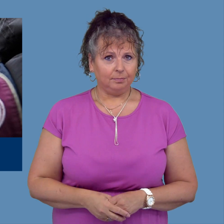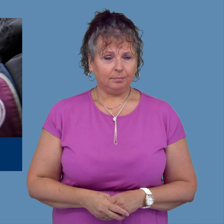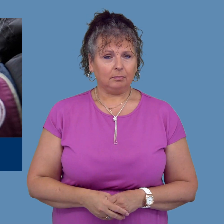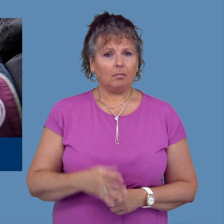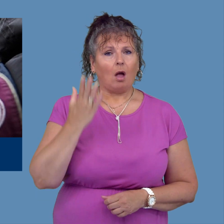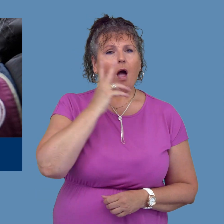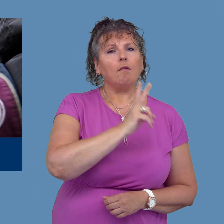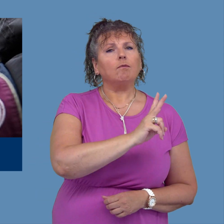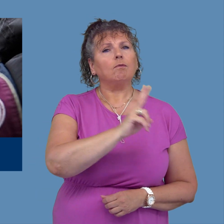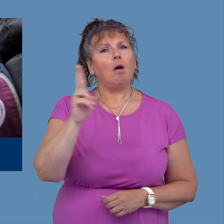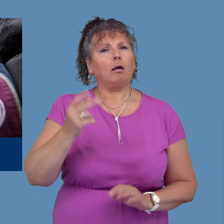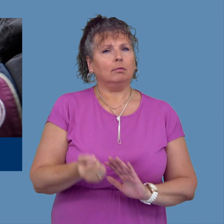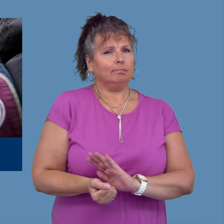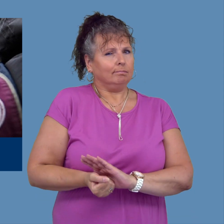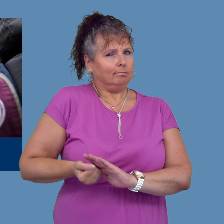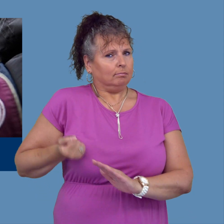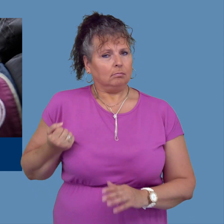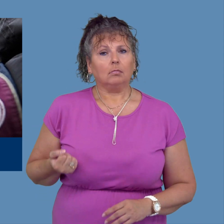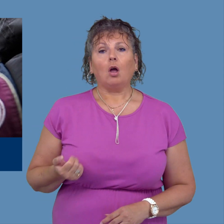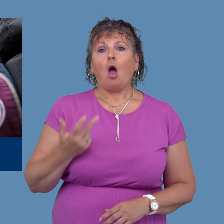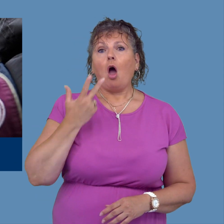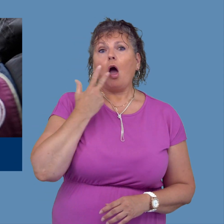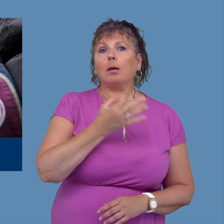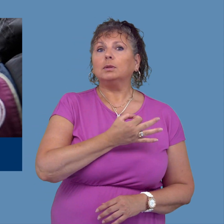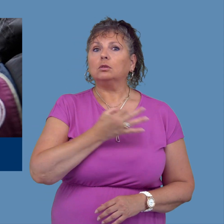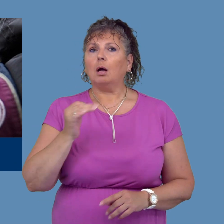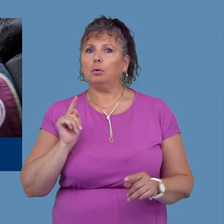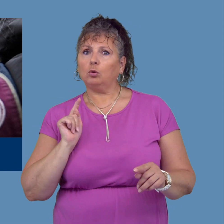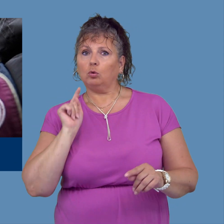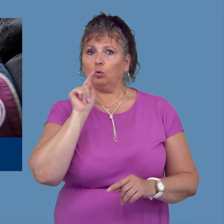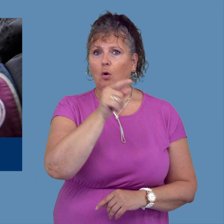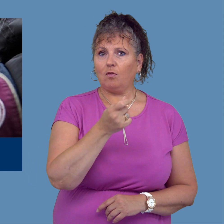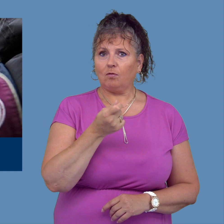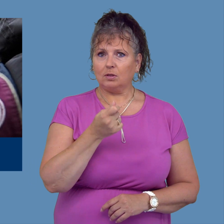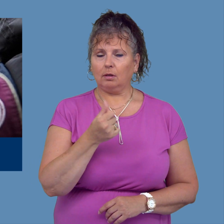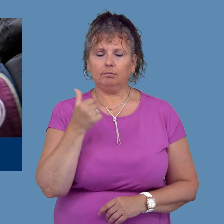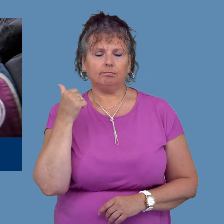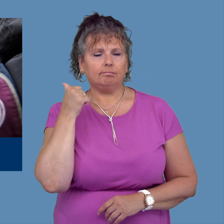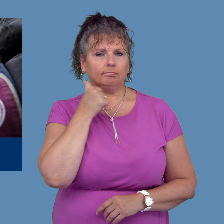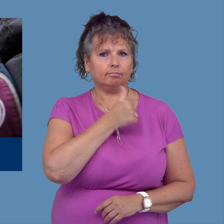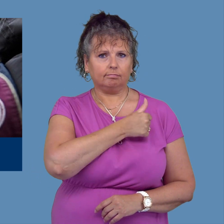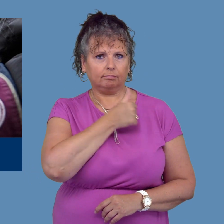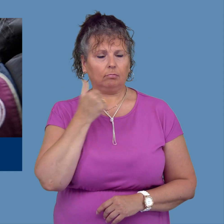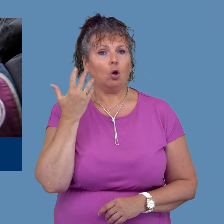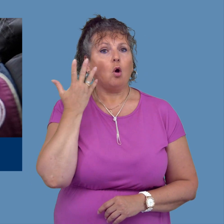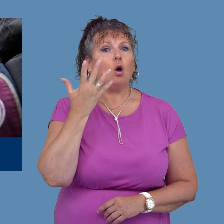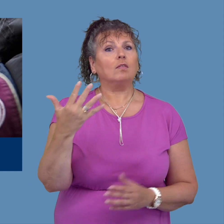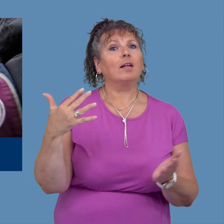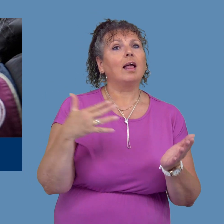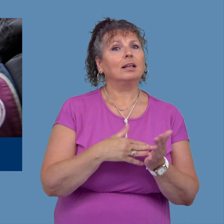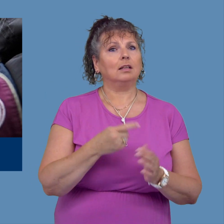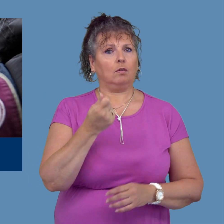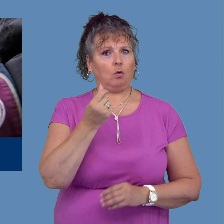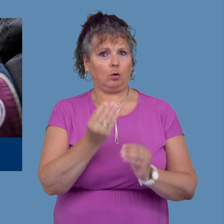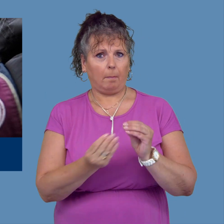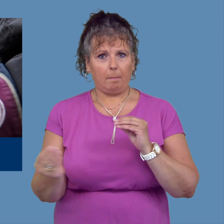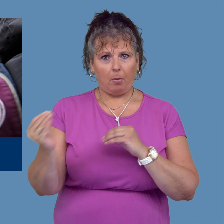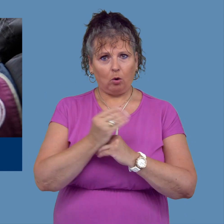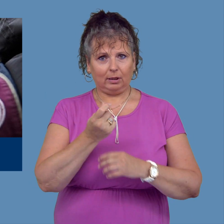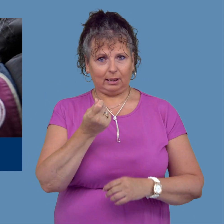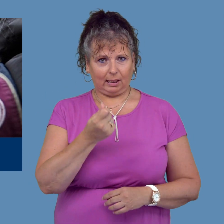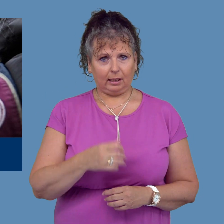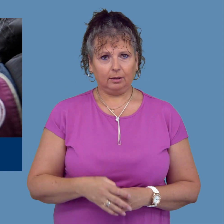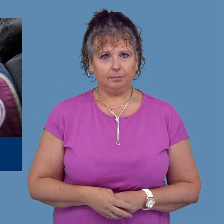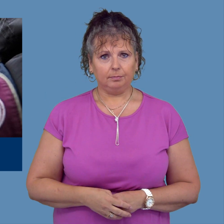Harminc napon túli befizetés esetén 50. 000 forintot kell, hogy fizessen.